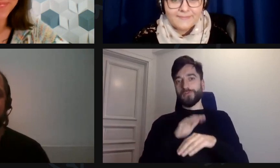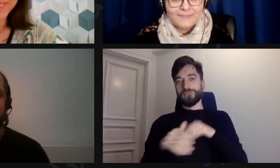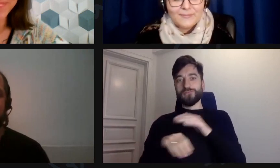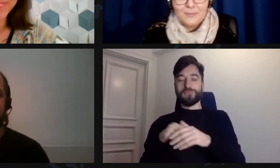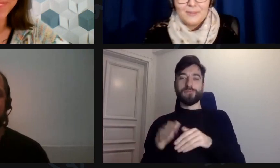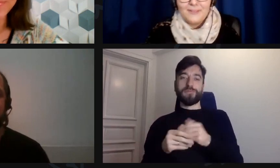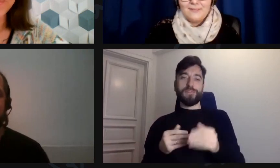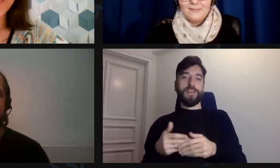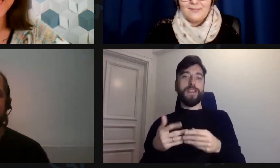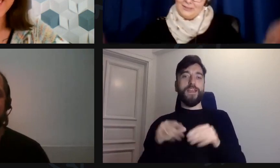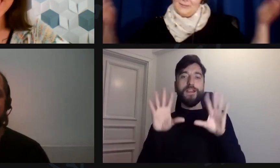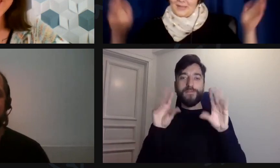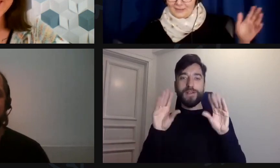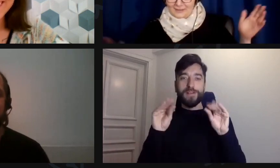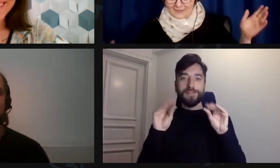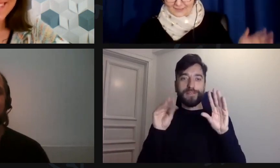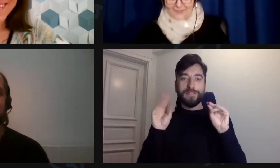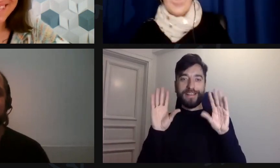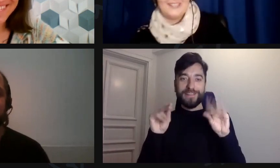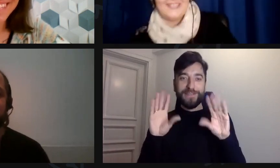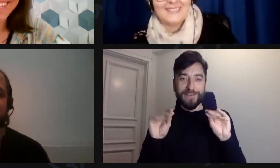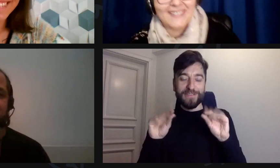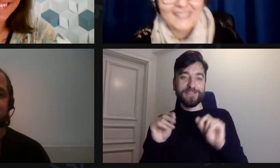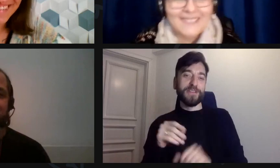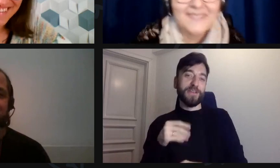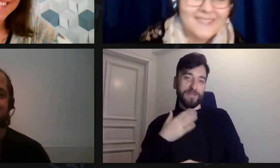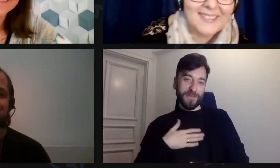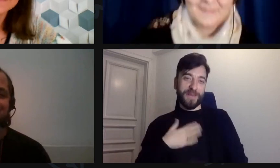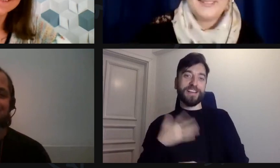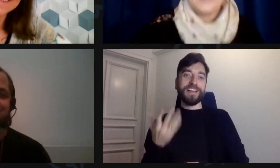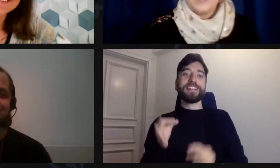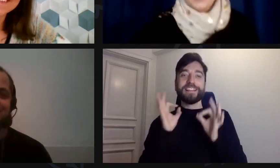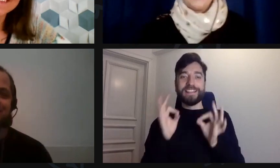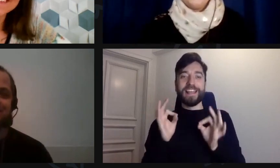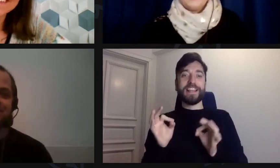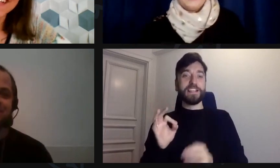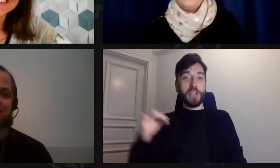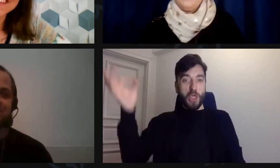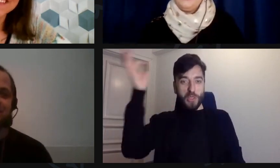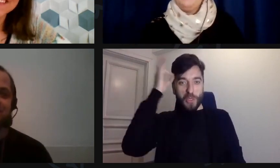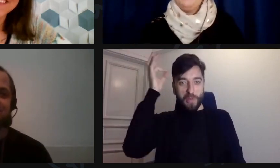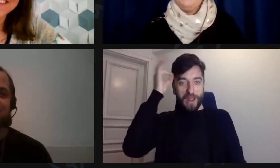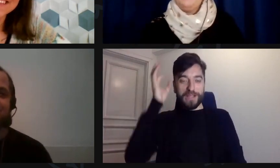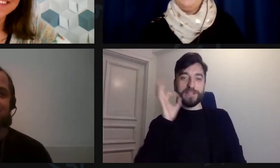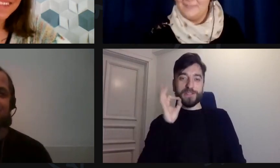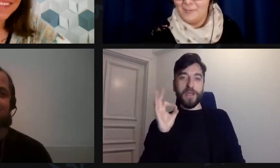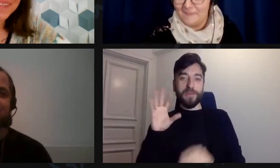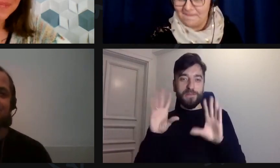Katarzyna- dobranoc!